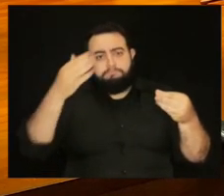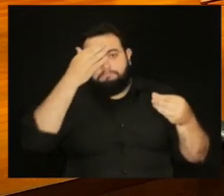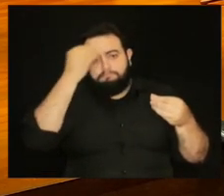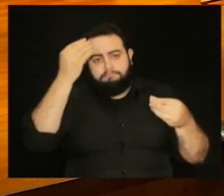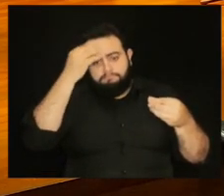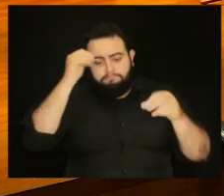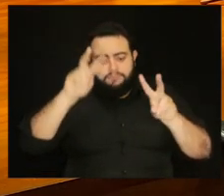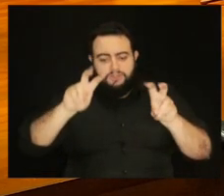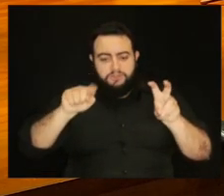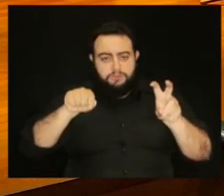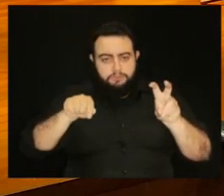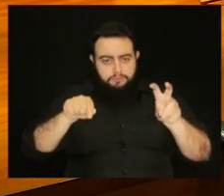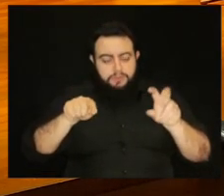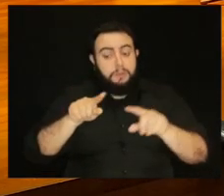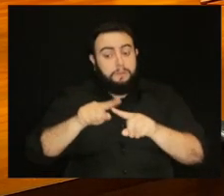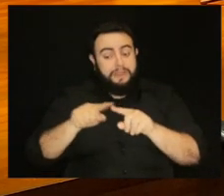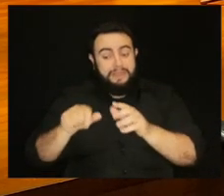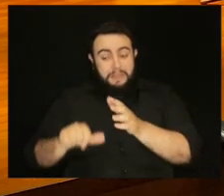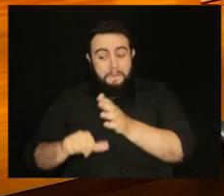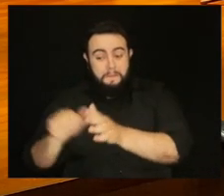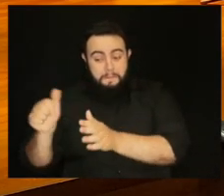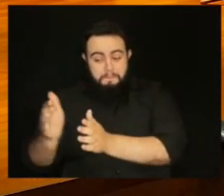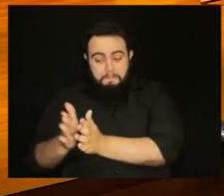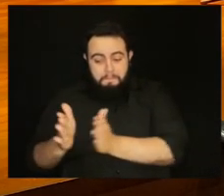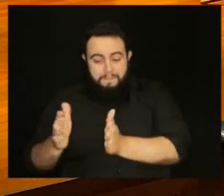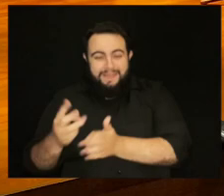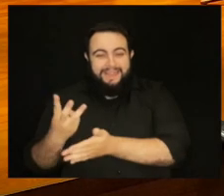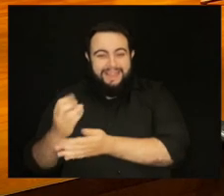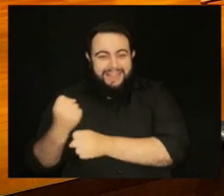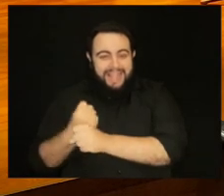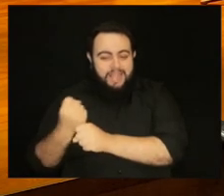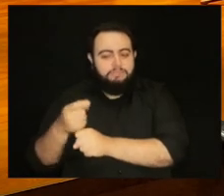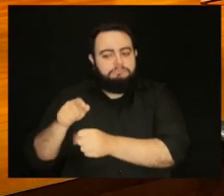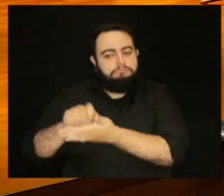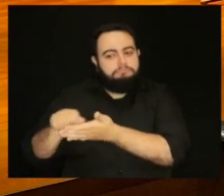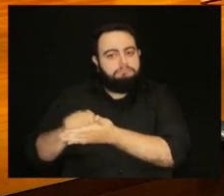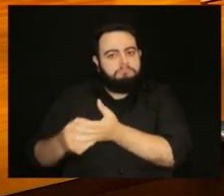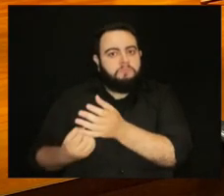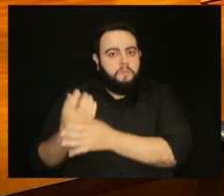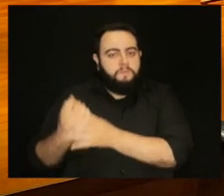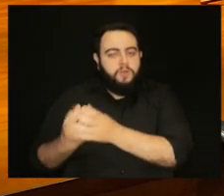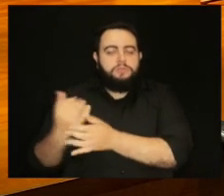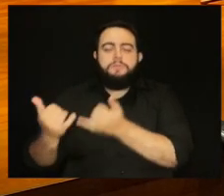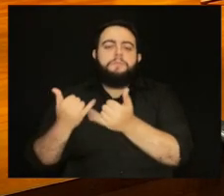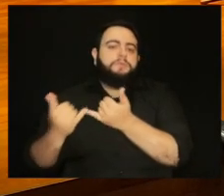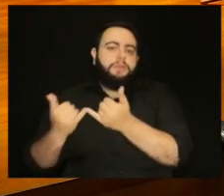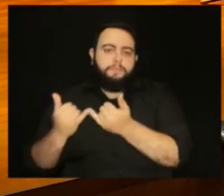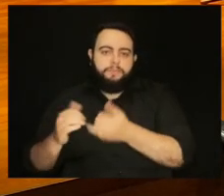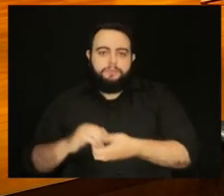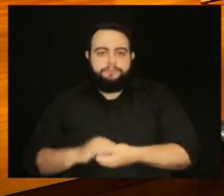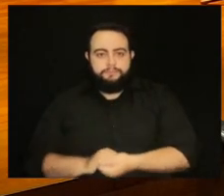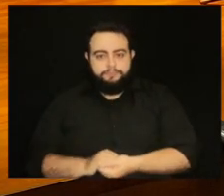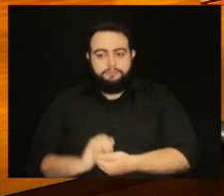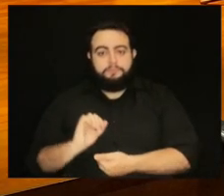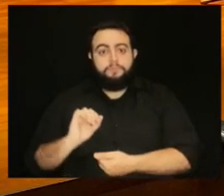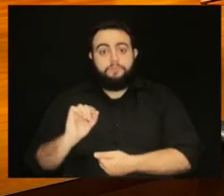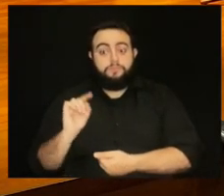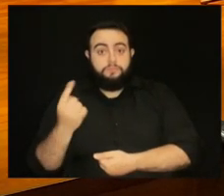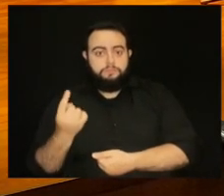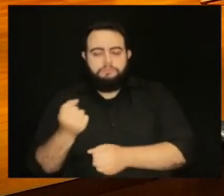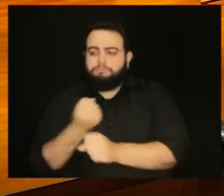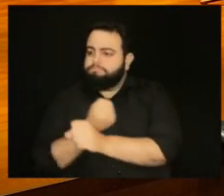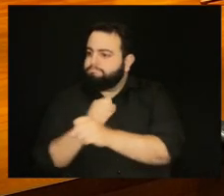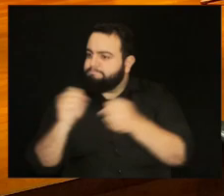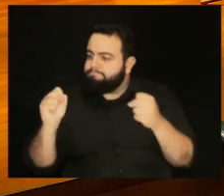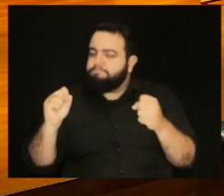nesses primeiros 30 anos ele compôs por exemplo um gigantesco sucesso que foi uma música